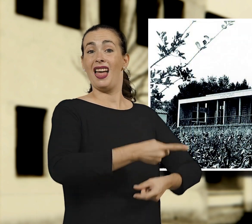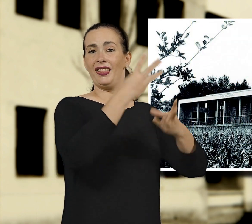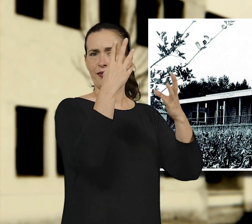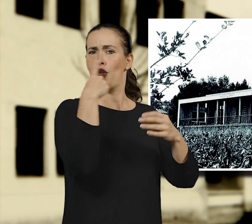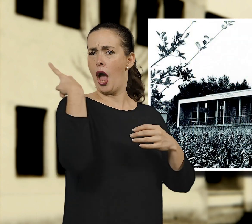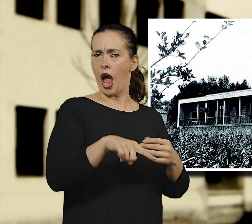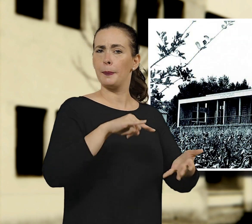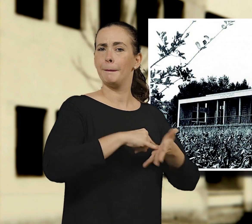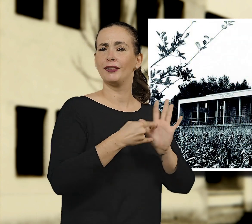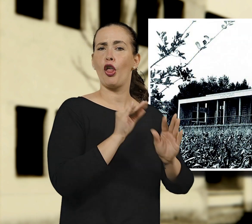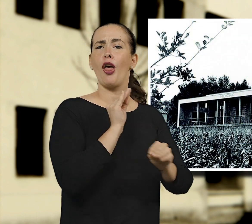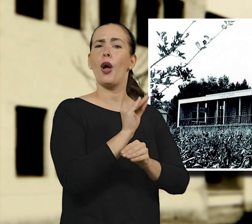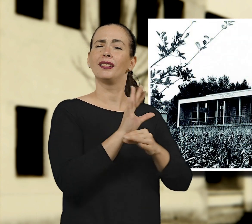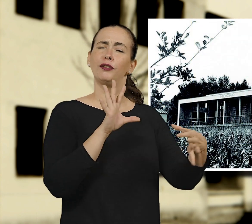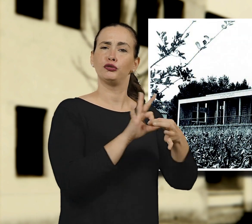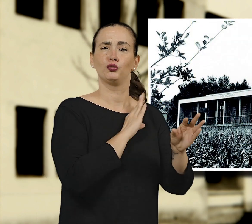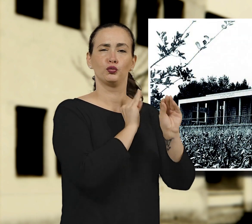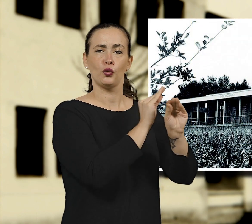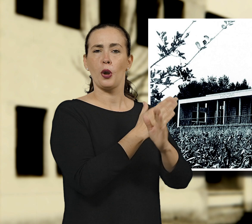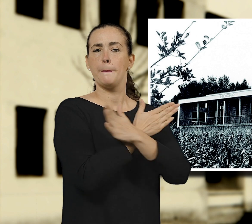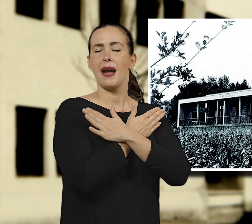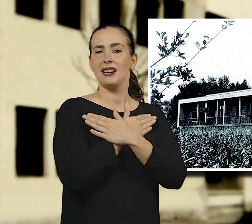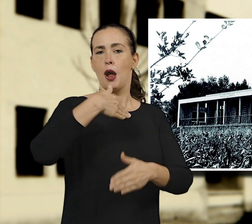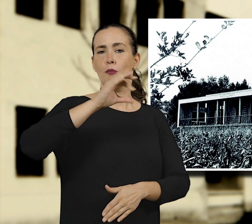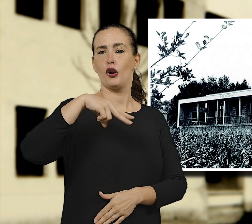Aquest edifici tenia en compte les teories educatives de Maria Montessori